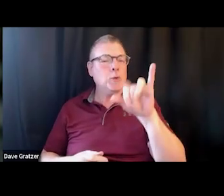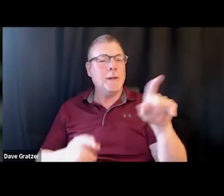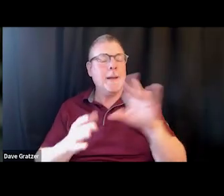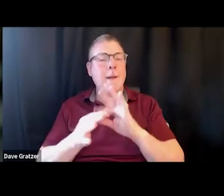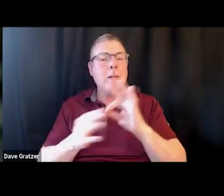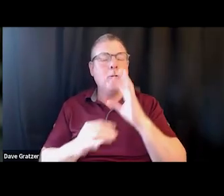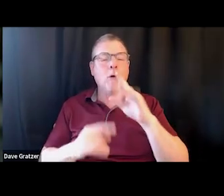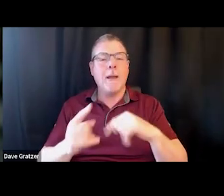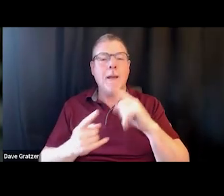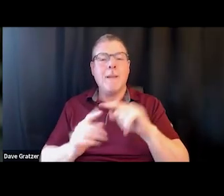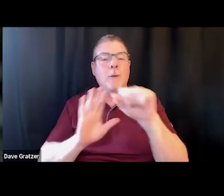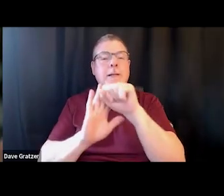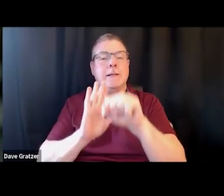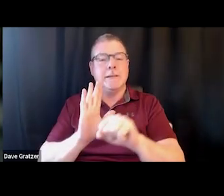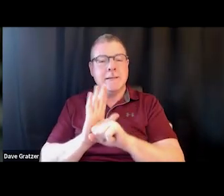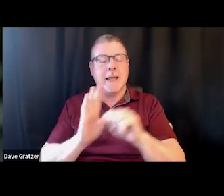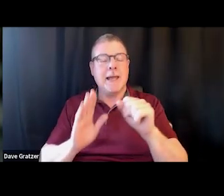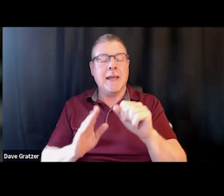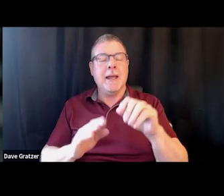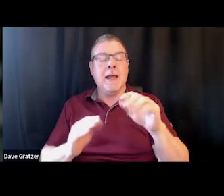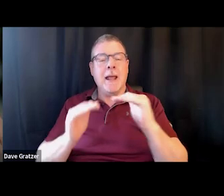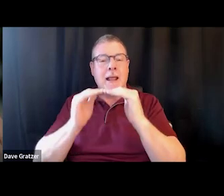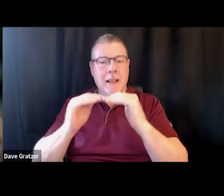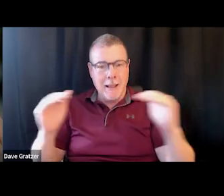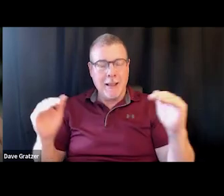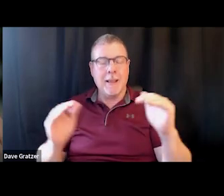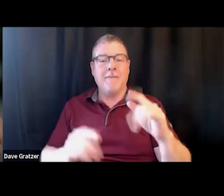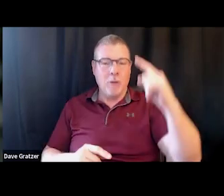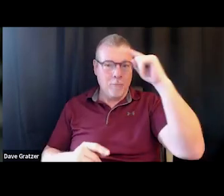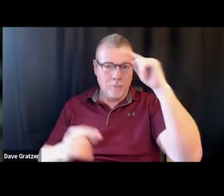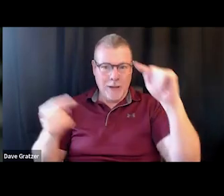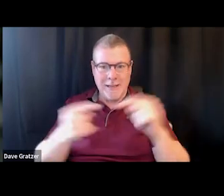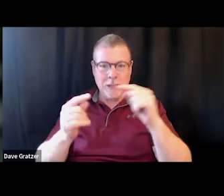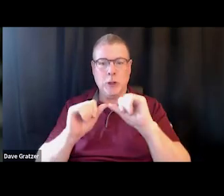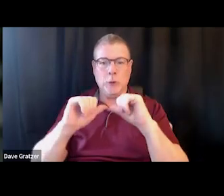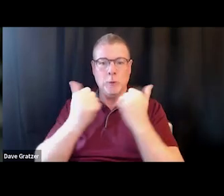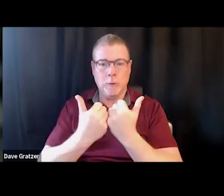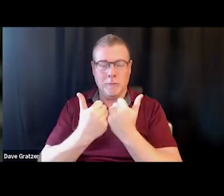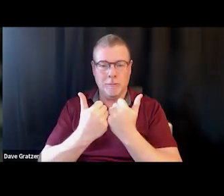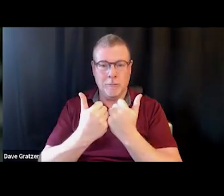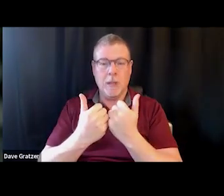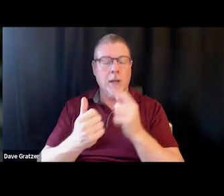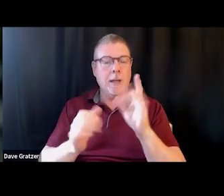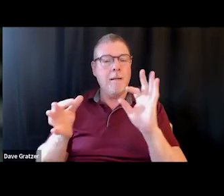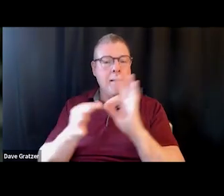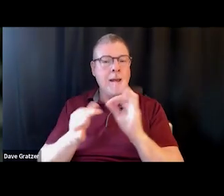de lesiones cerebrales de NASHIA y socios a nivel estatal. Conecten con esas personas en su estado y comunidad,